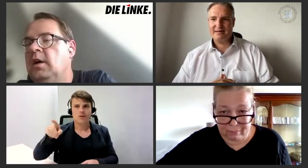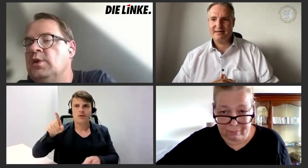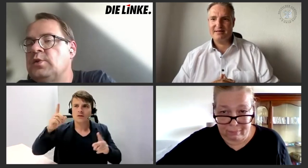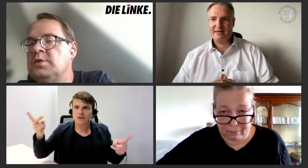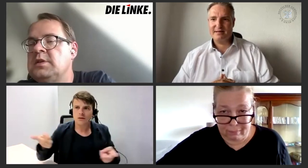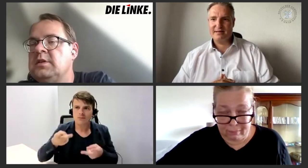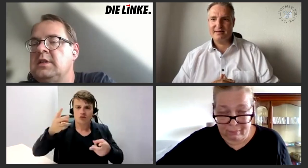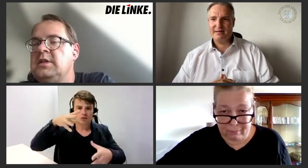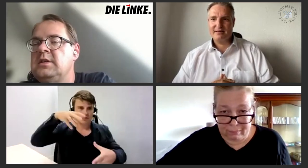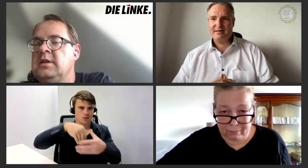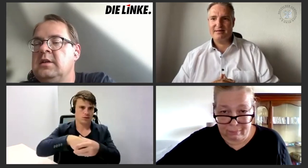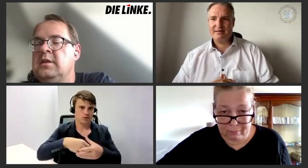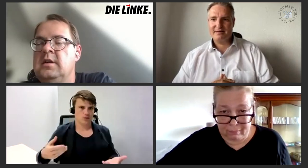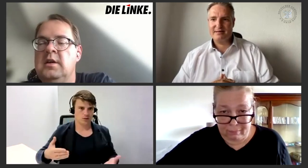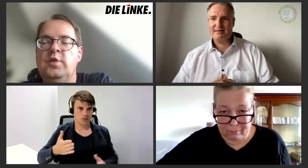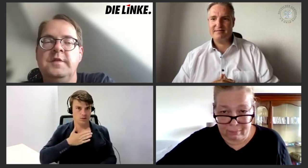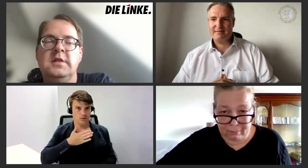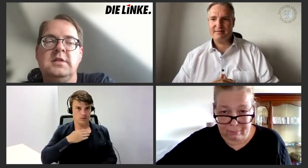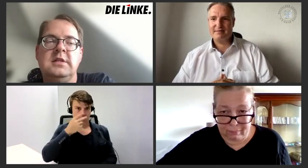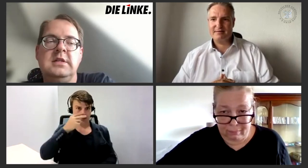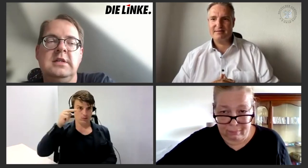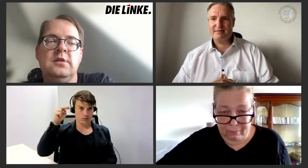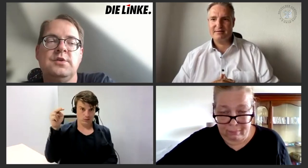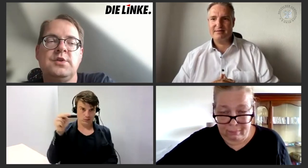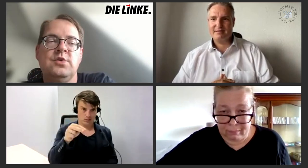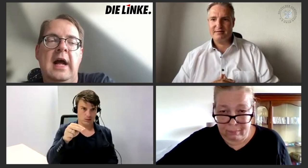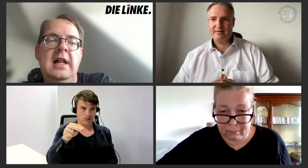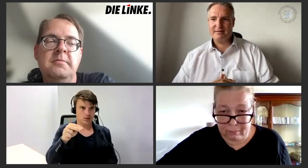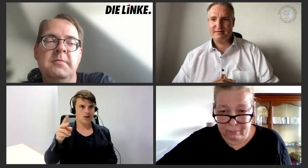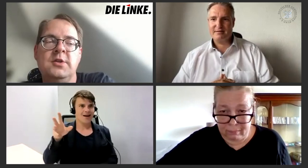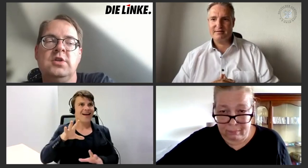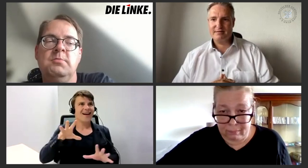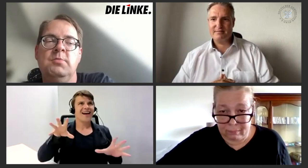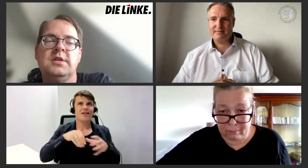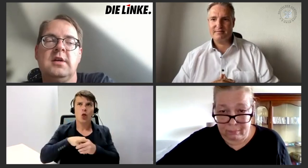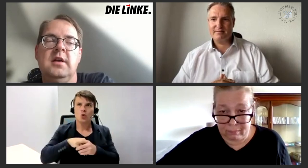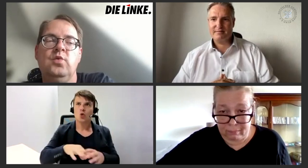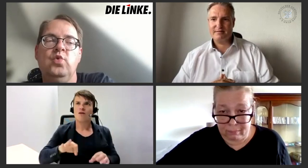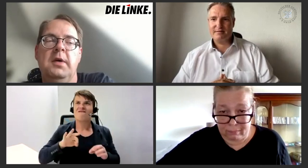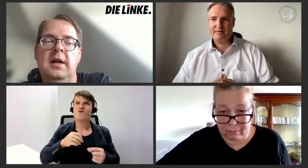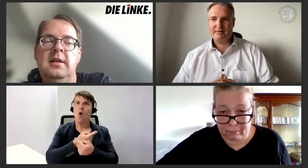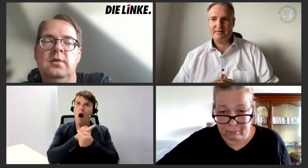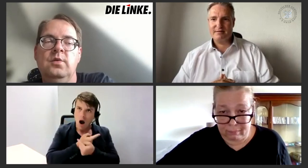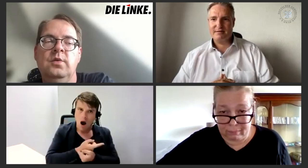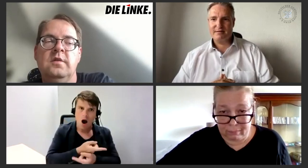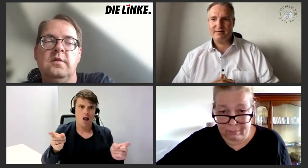auch beteiligt werden. Aus unserer Sicht eröffnet die Inklusion allen Menschen die Möglichkeit